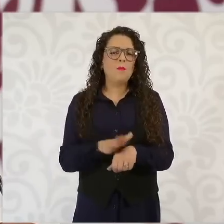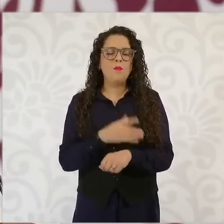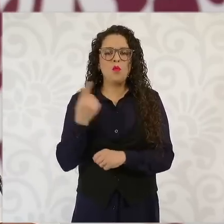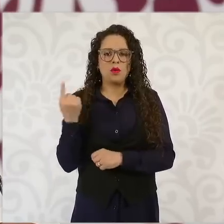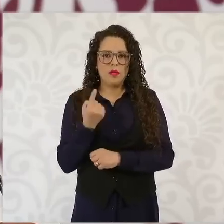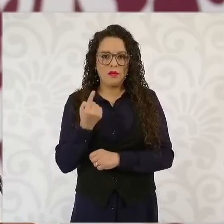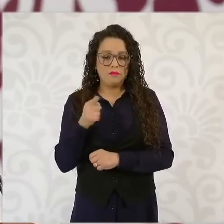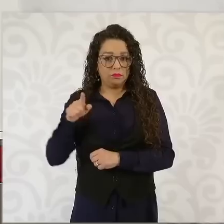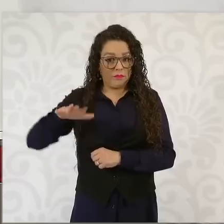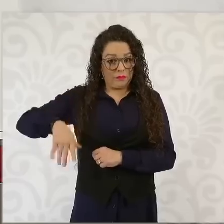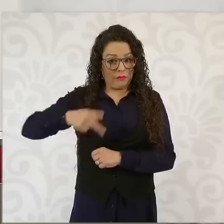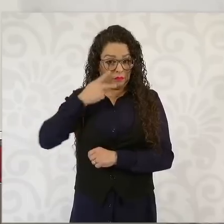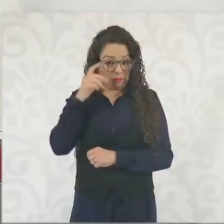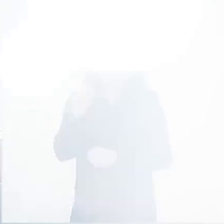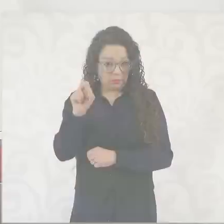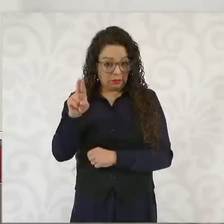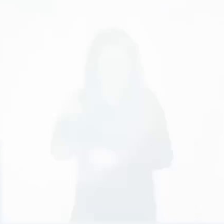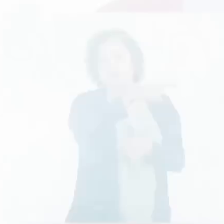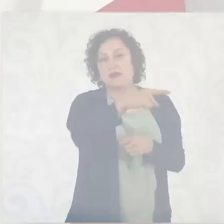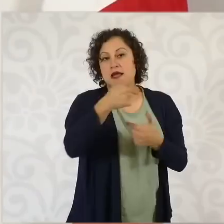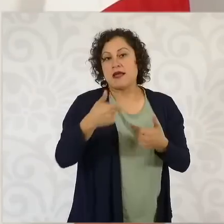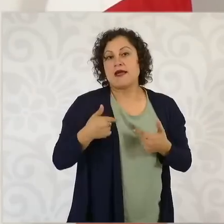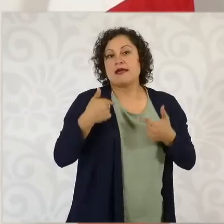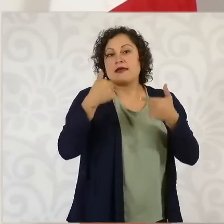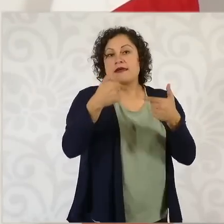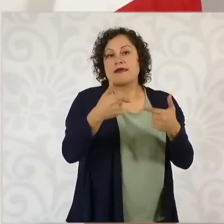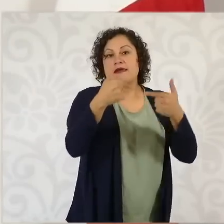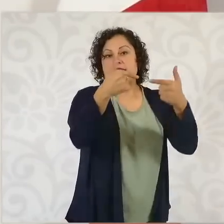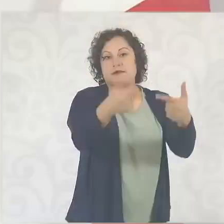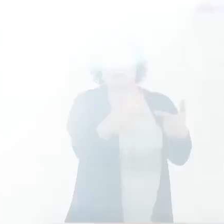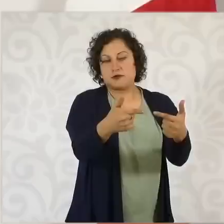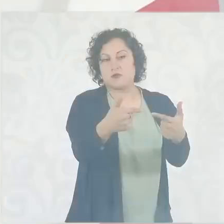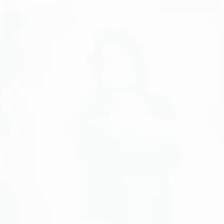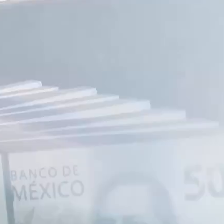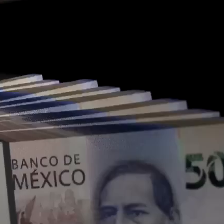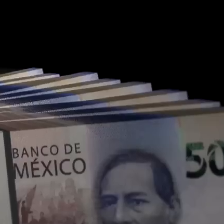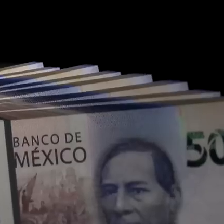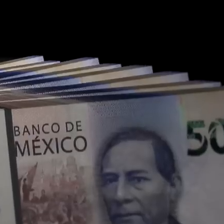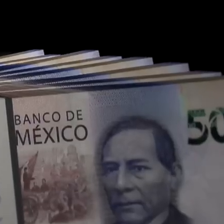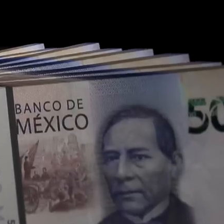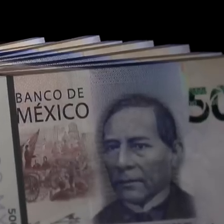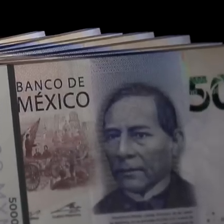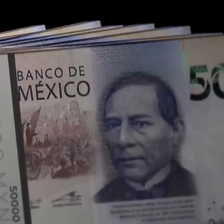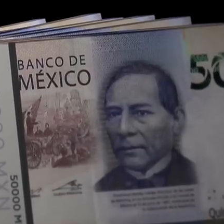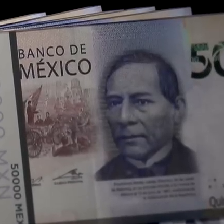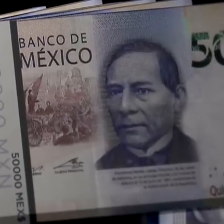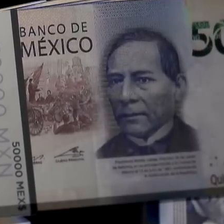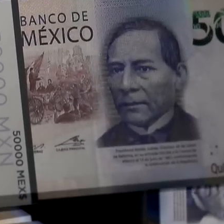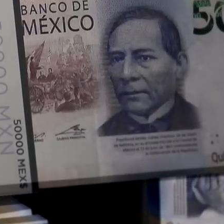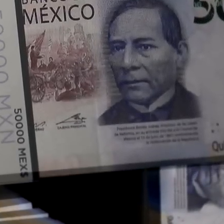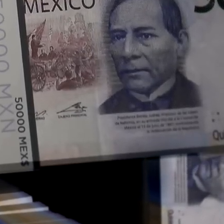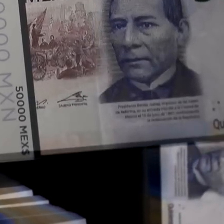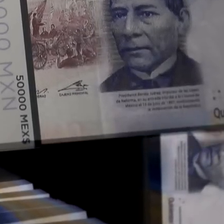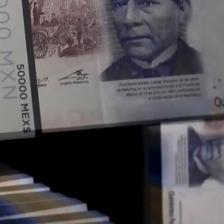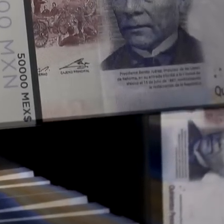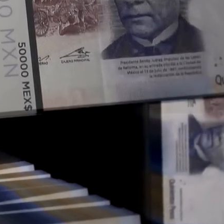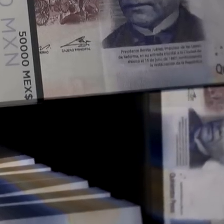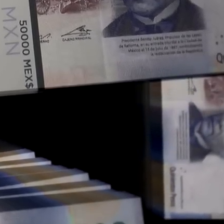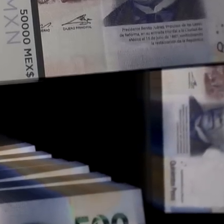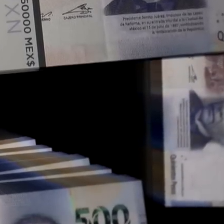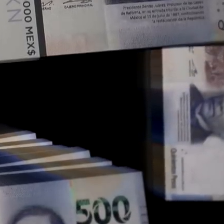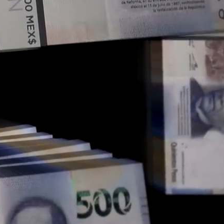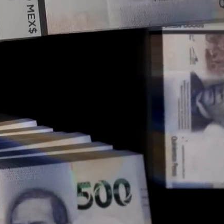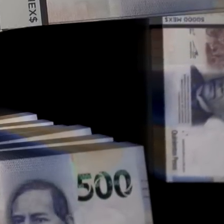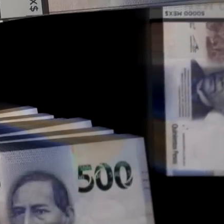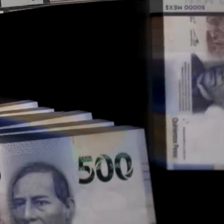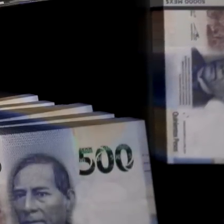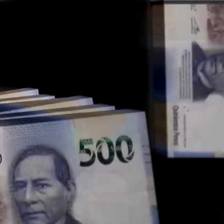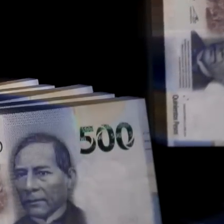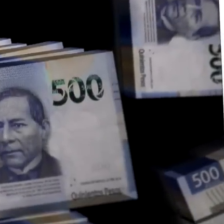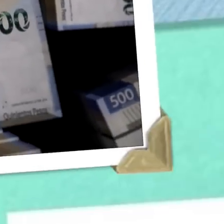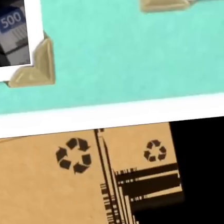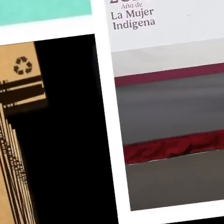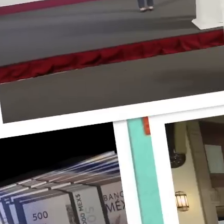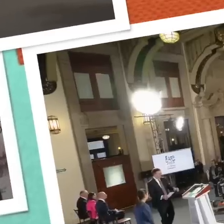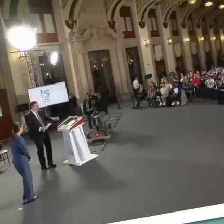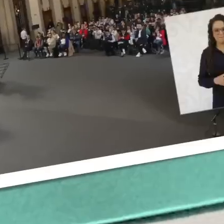prensa la presidenta de México dio a conocer otra inversión más de miles de pesos que llega a México